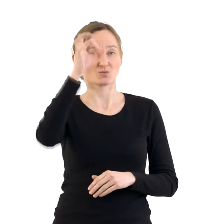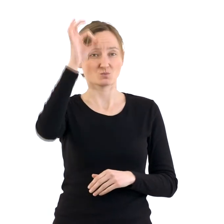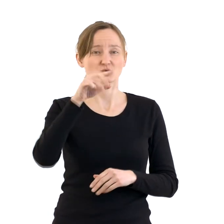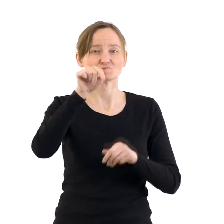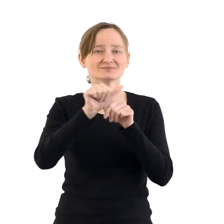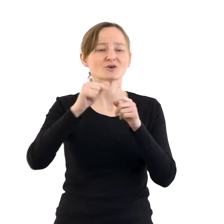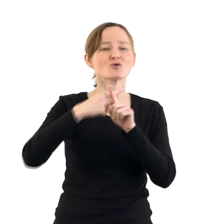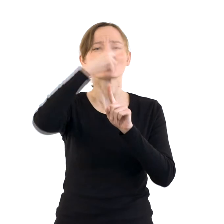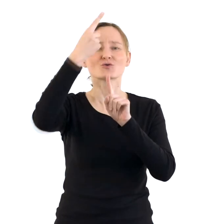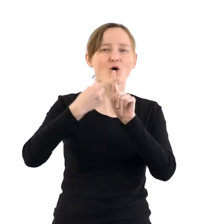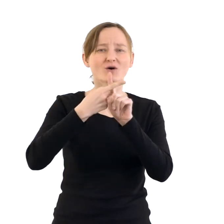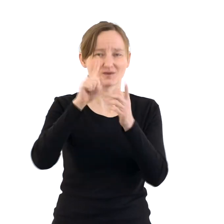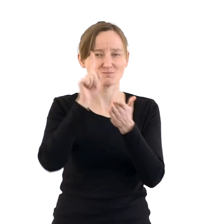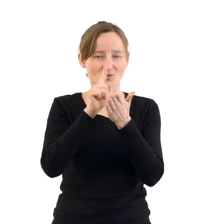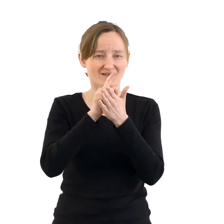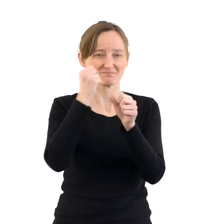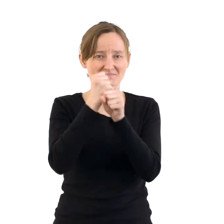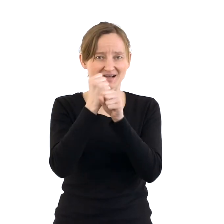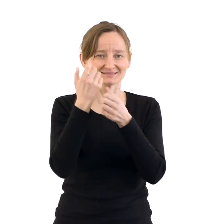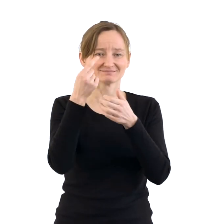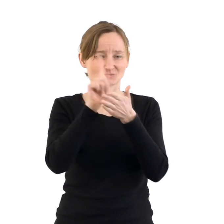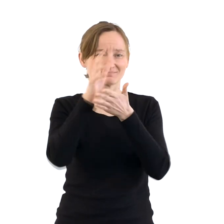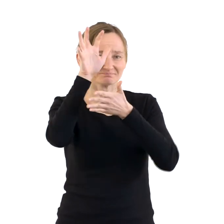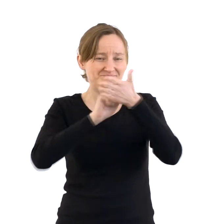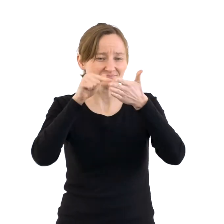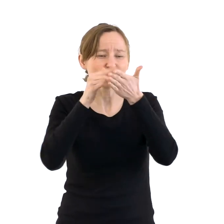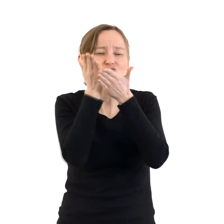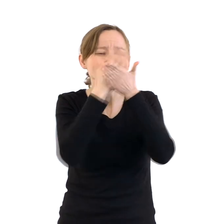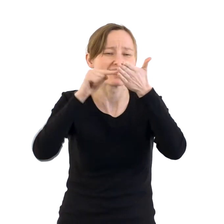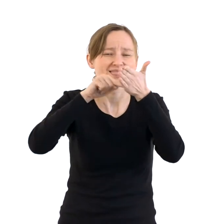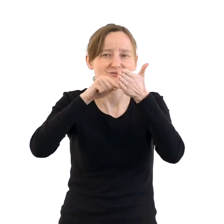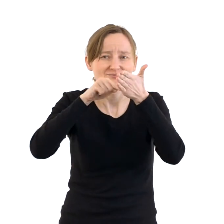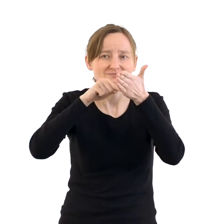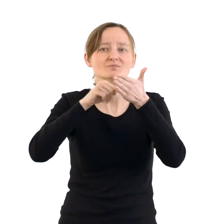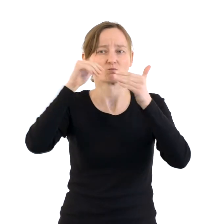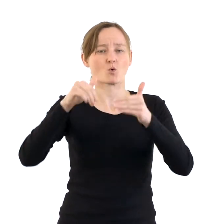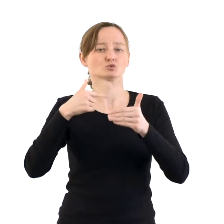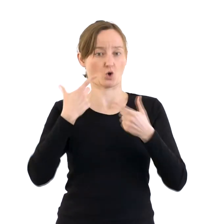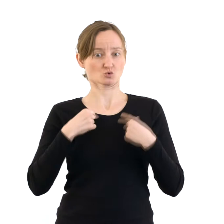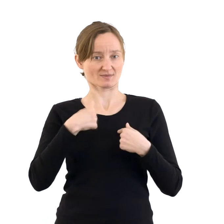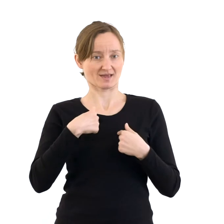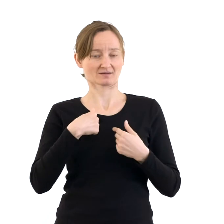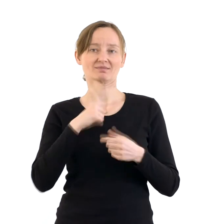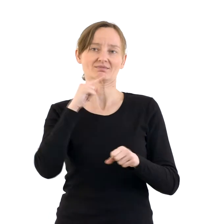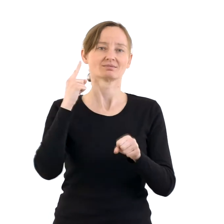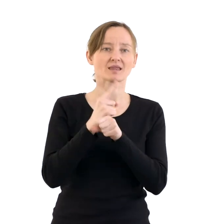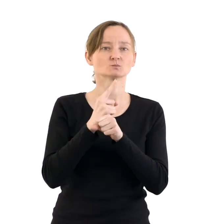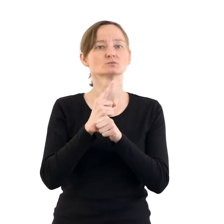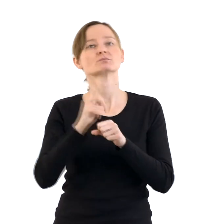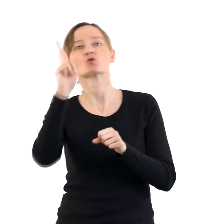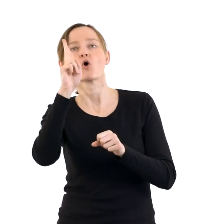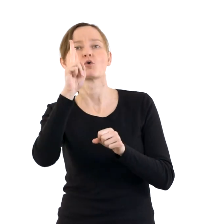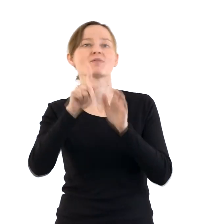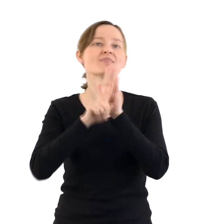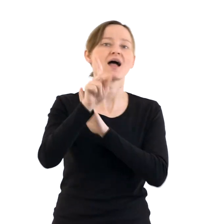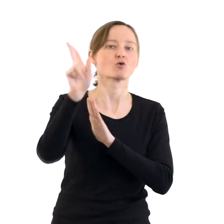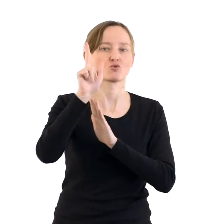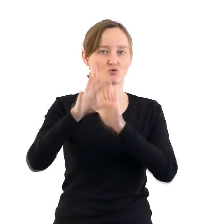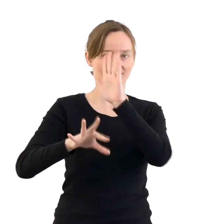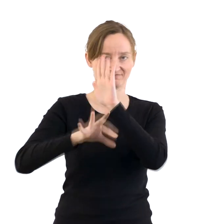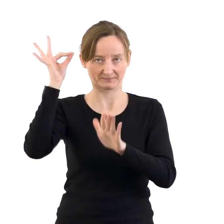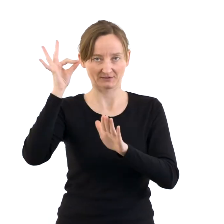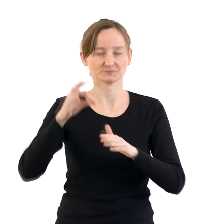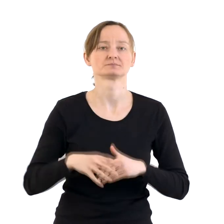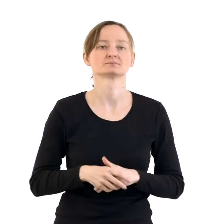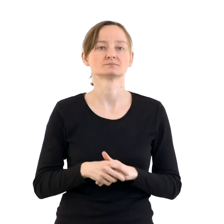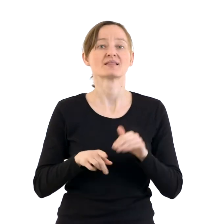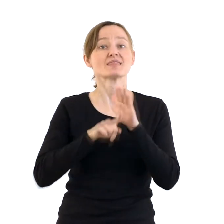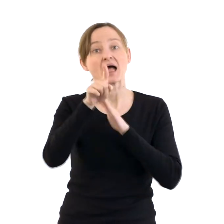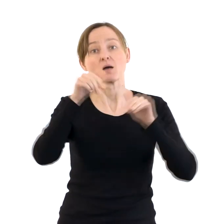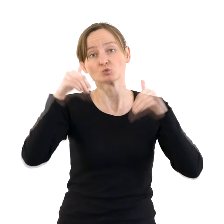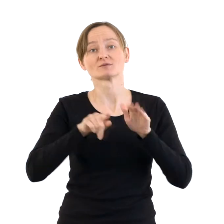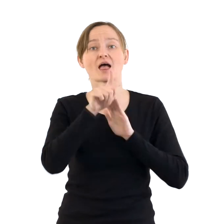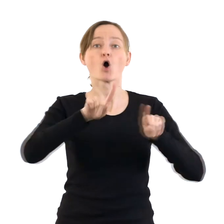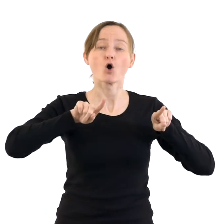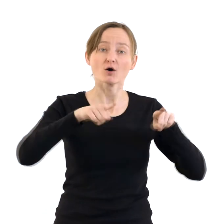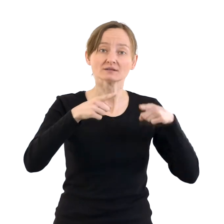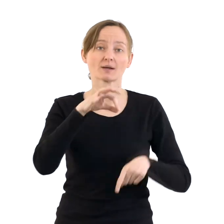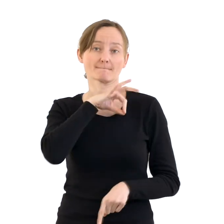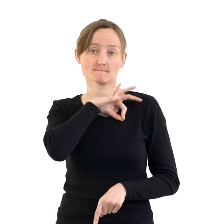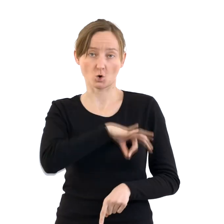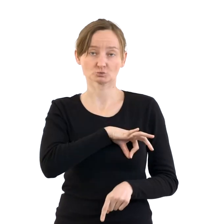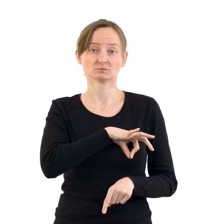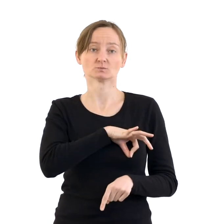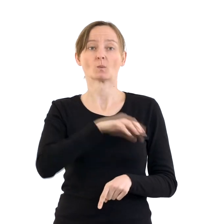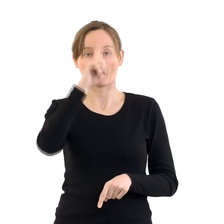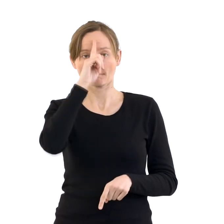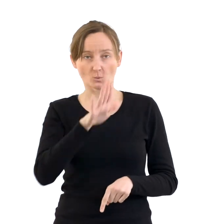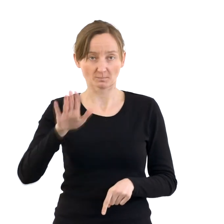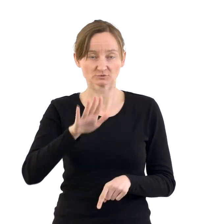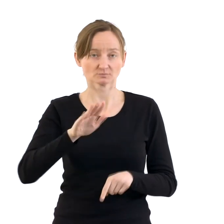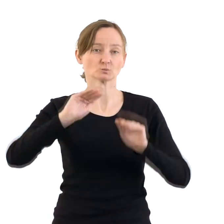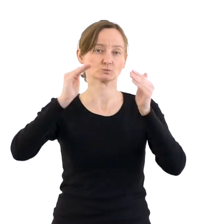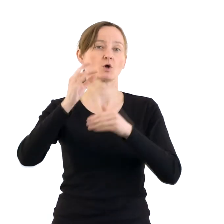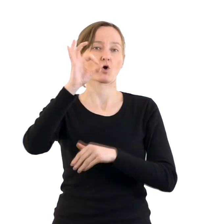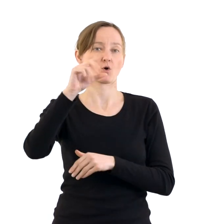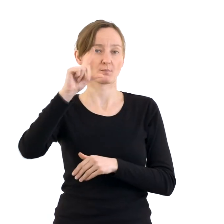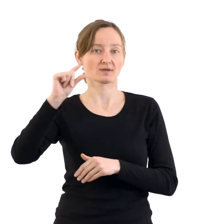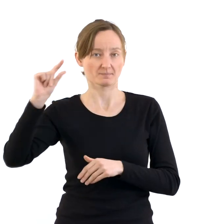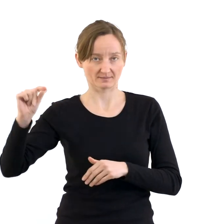1% to jedna setna część podatku dochodowego od osób fizycznych, które mogą zdecydować, komu przekazać, wybranej organizacji pożytku publicznego (OPP).